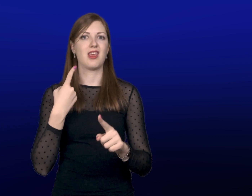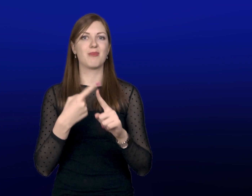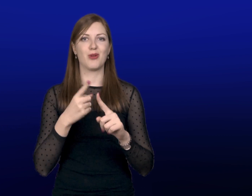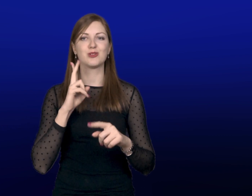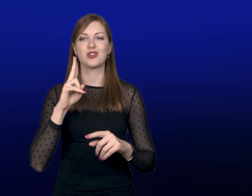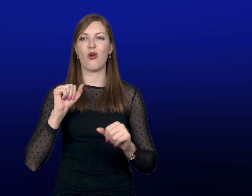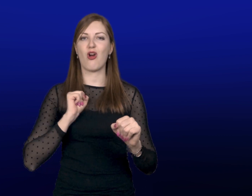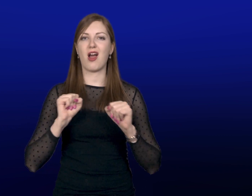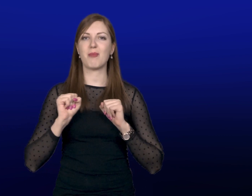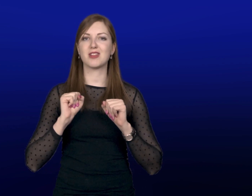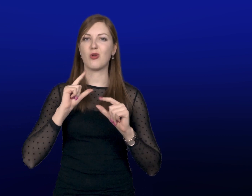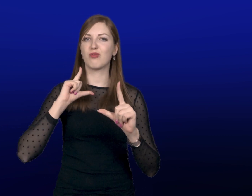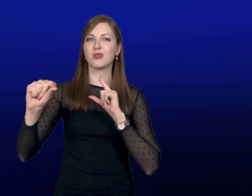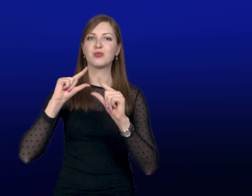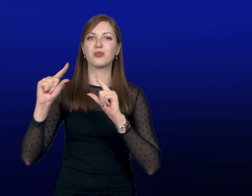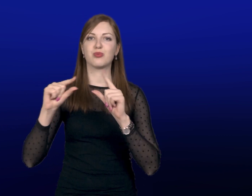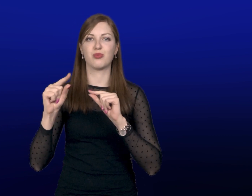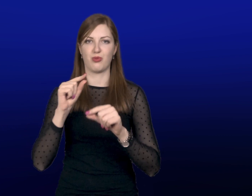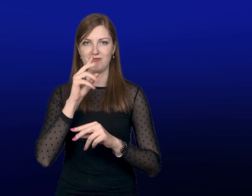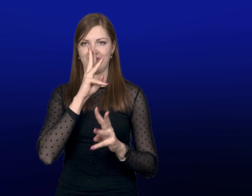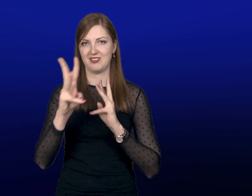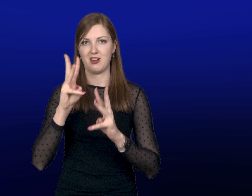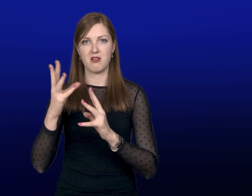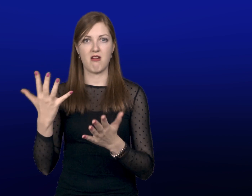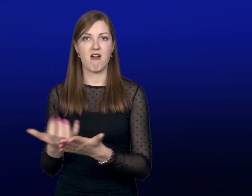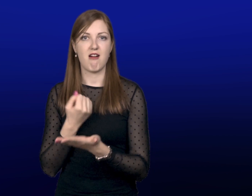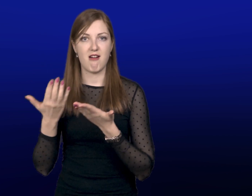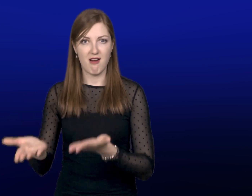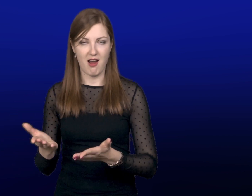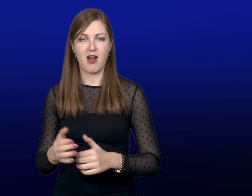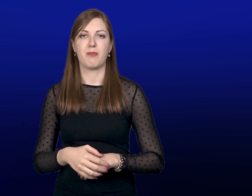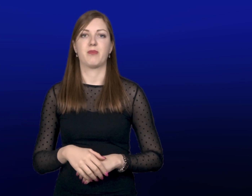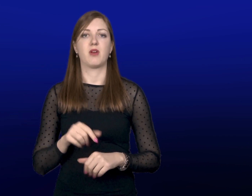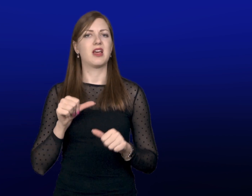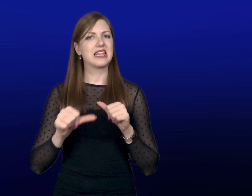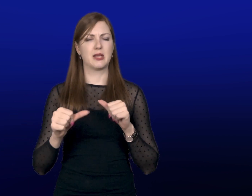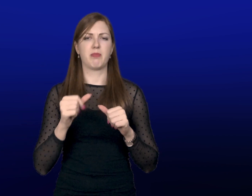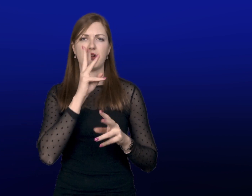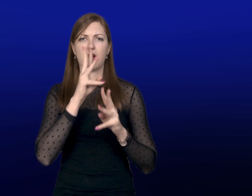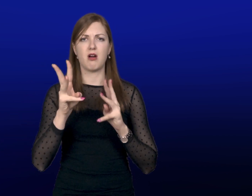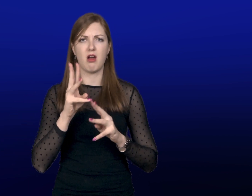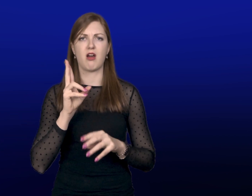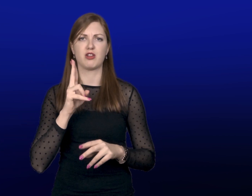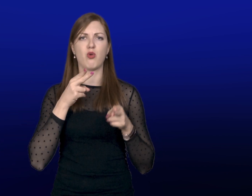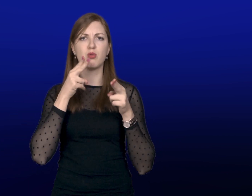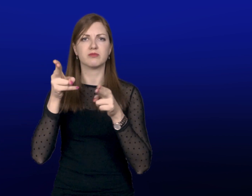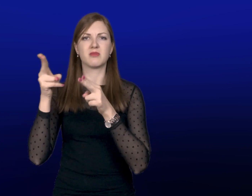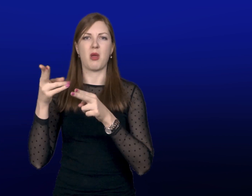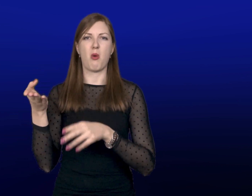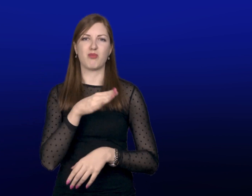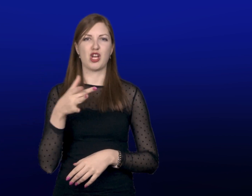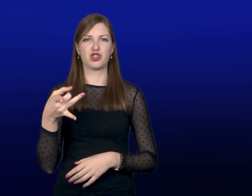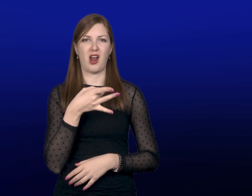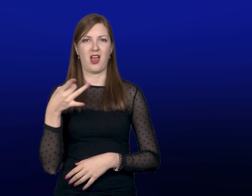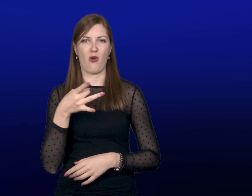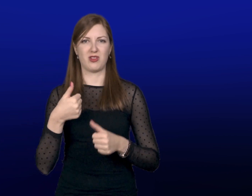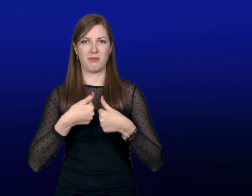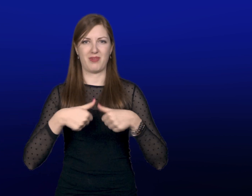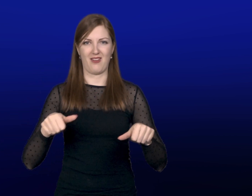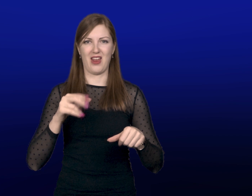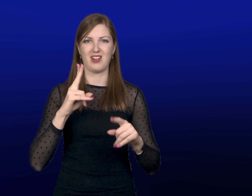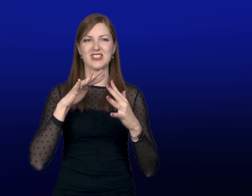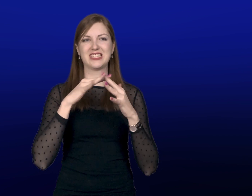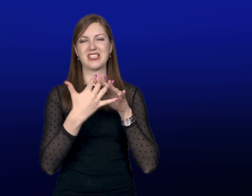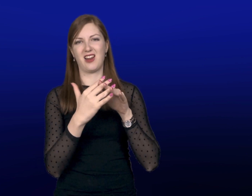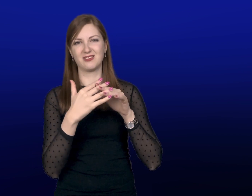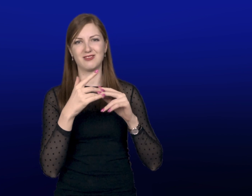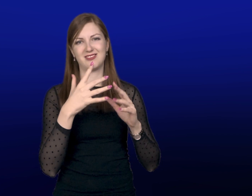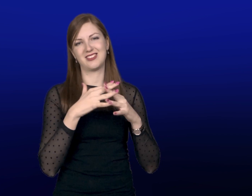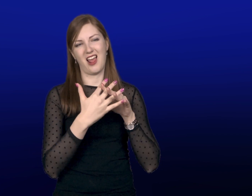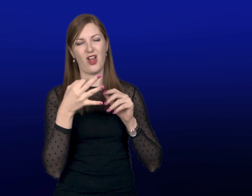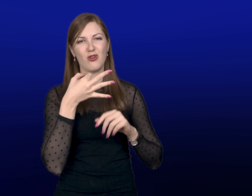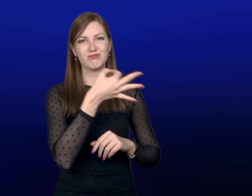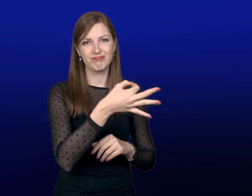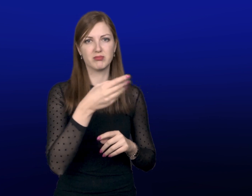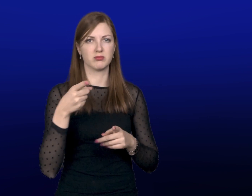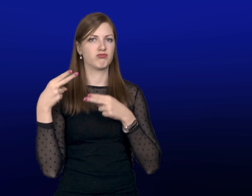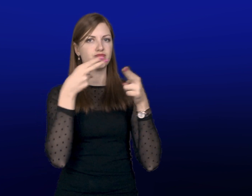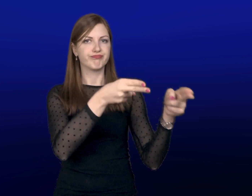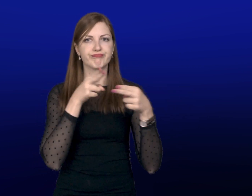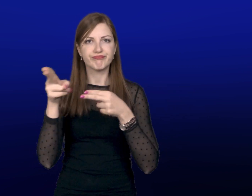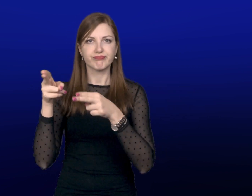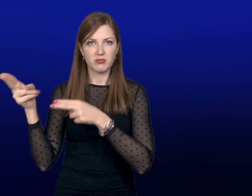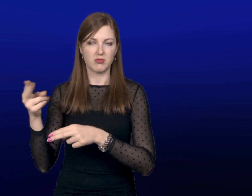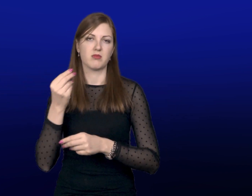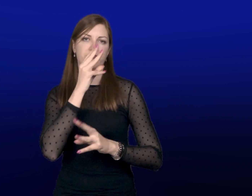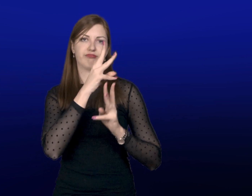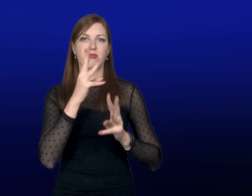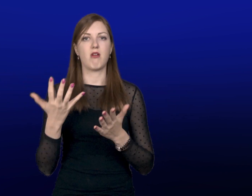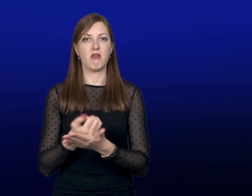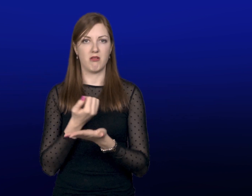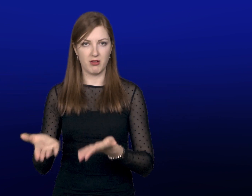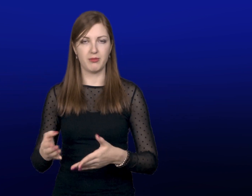и даже на командировочные разъезды работников межрайонных правлений в сельскую местность.